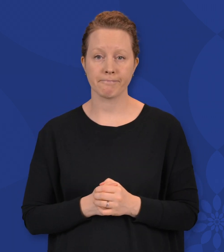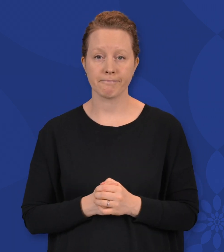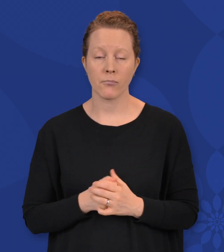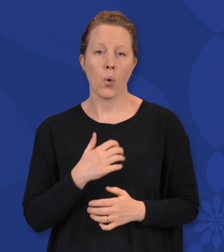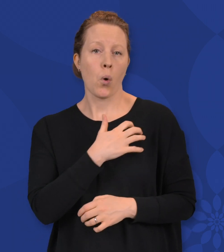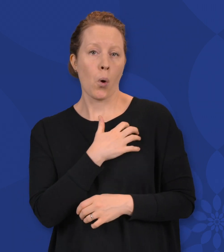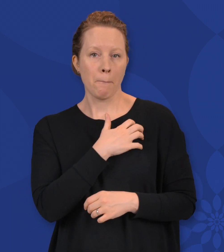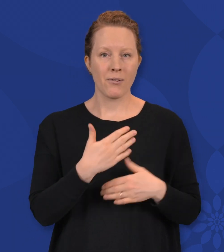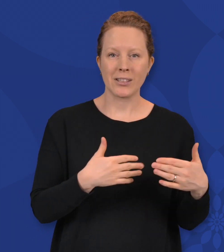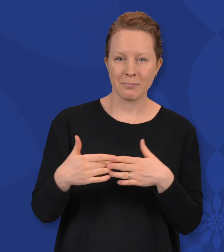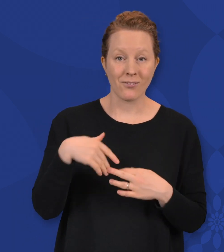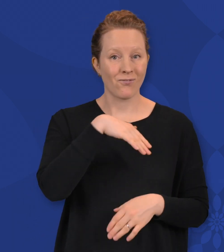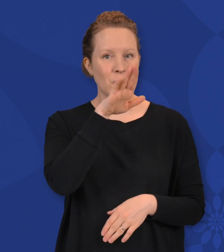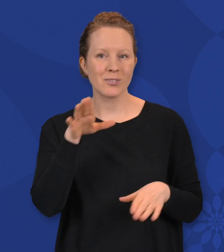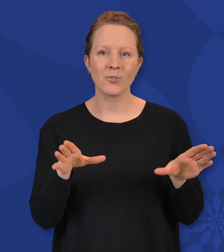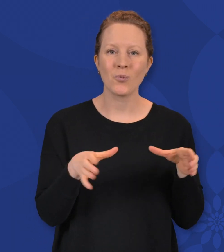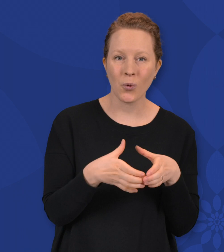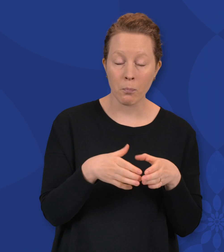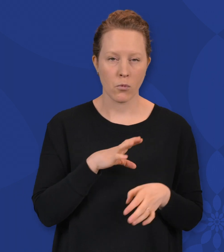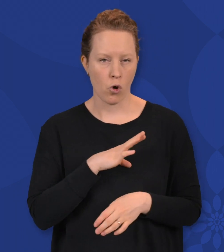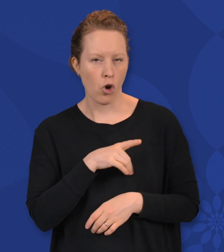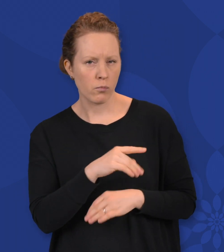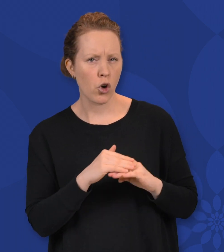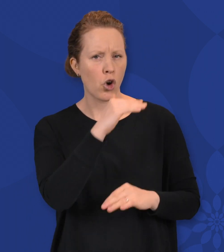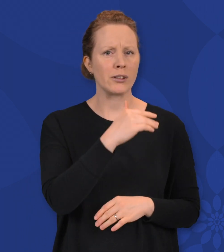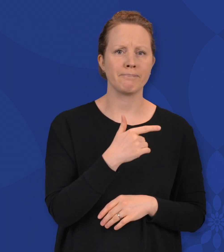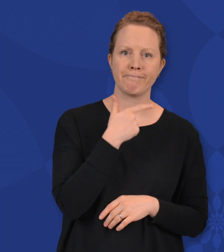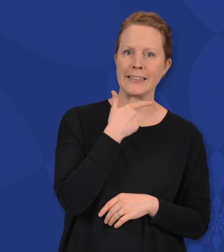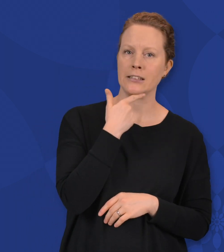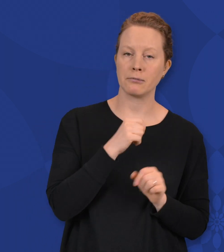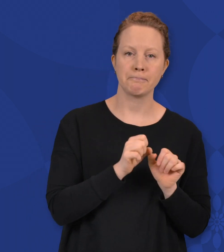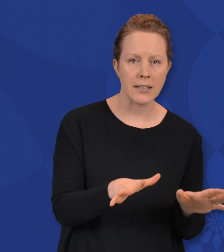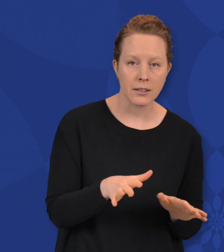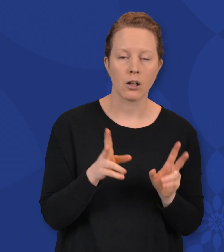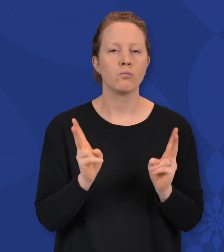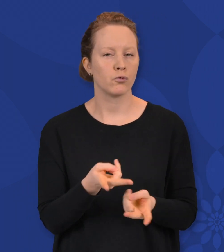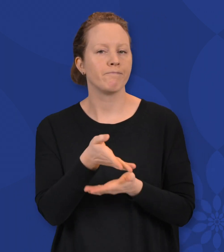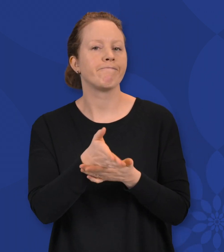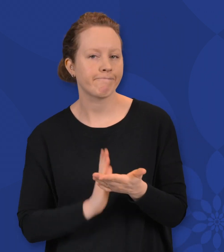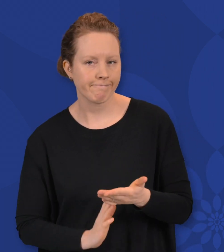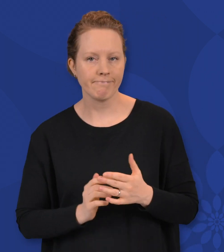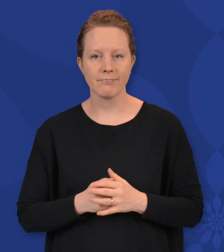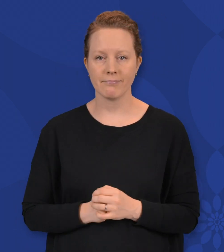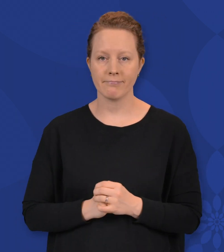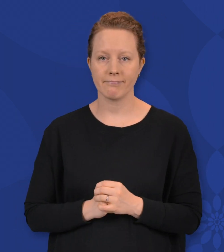avbrytande av sådan hobbyverksamhet för vuxna som utövas i grupp och innebär hög smittorisk, -